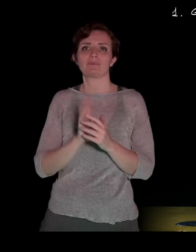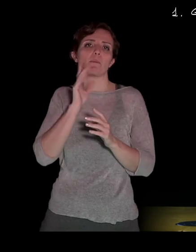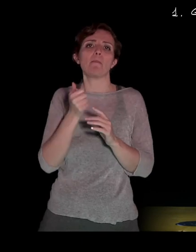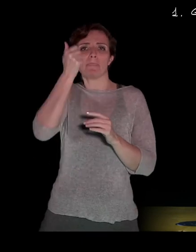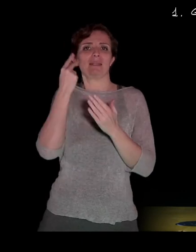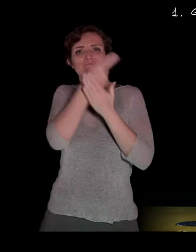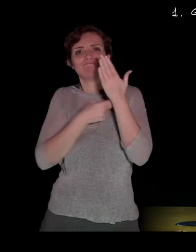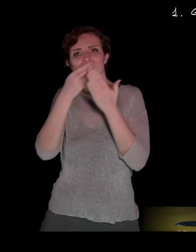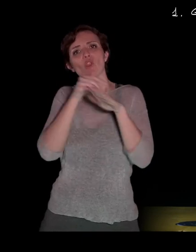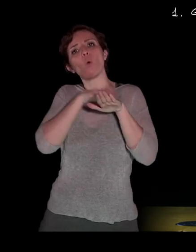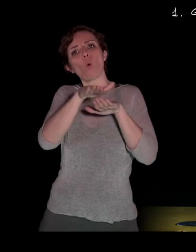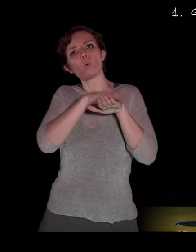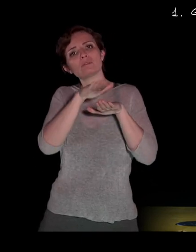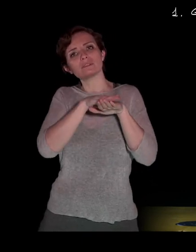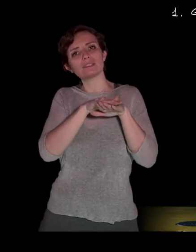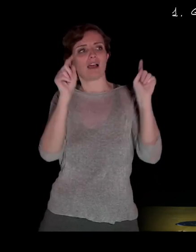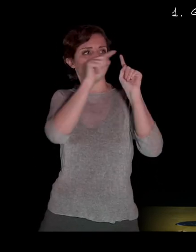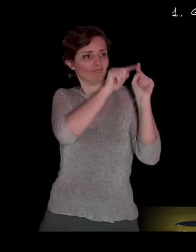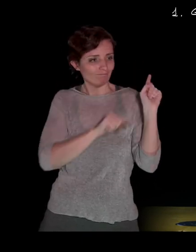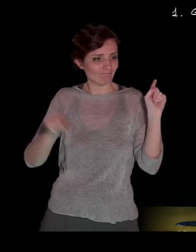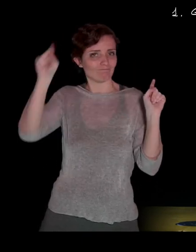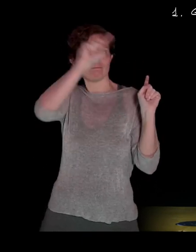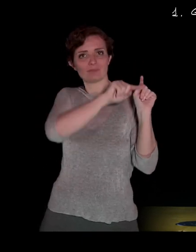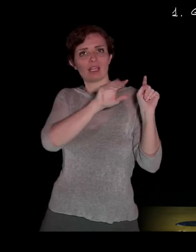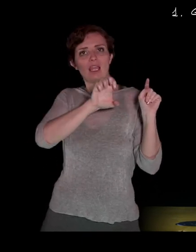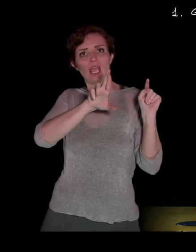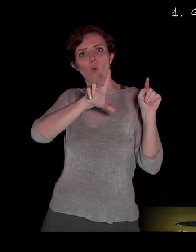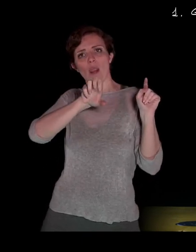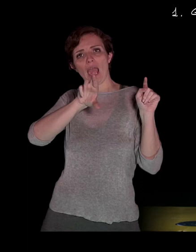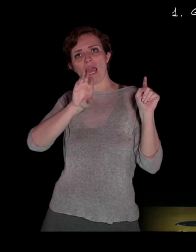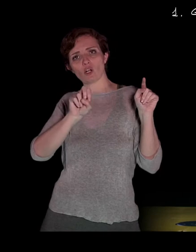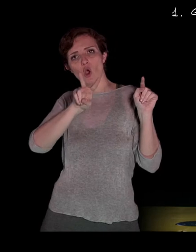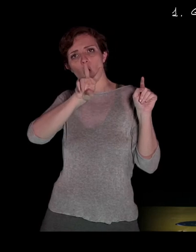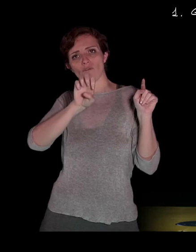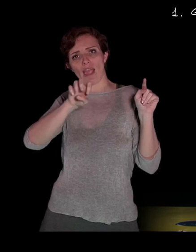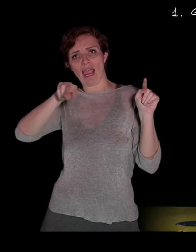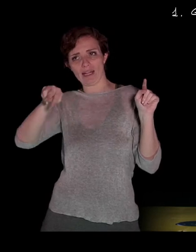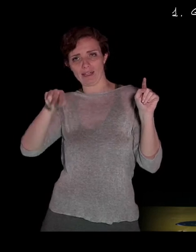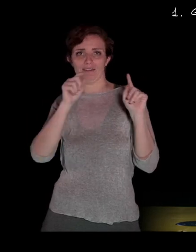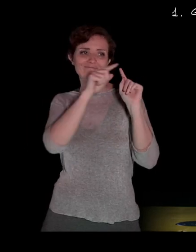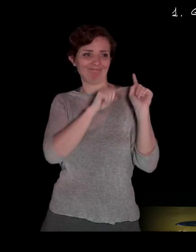che utilizza quindi i diagrammi di Eulero Venn.